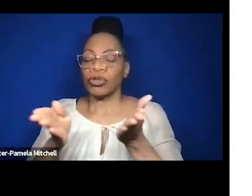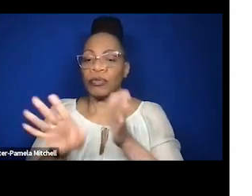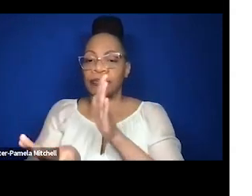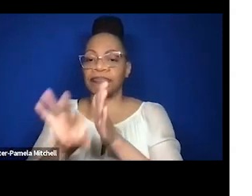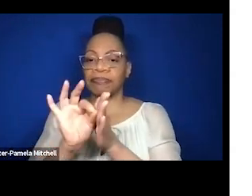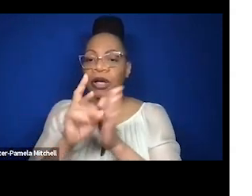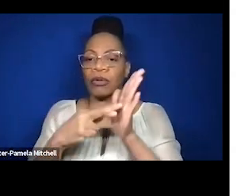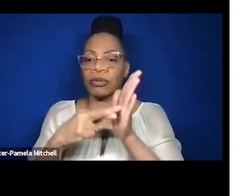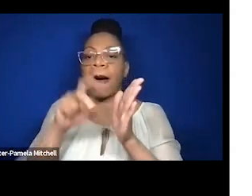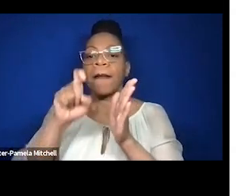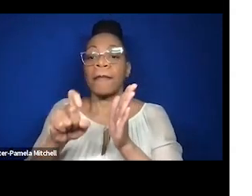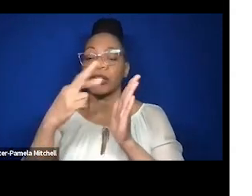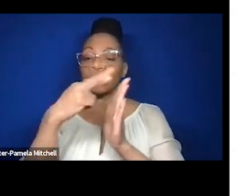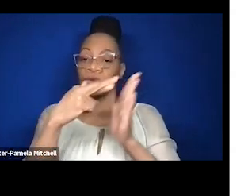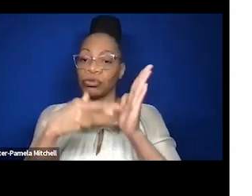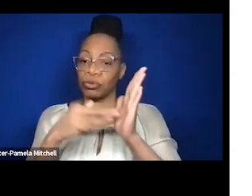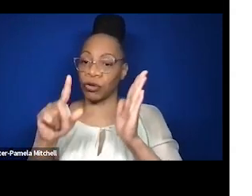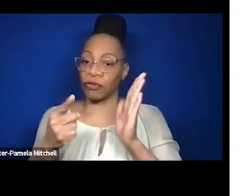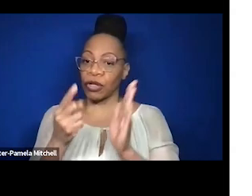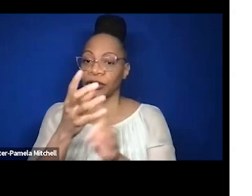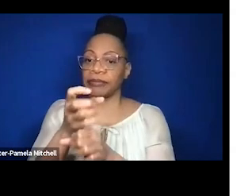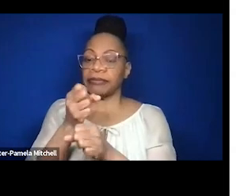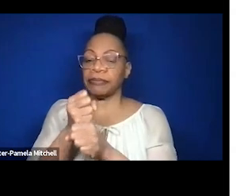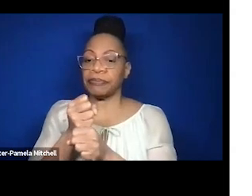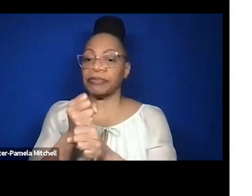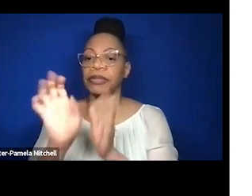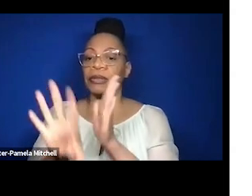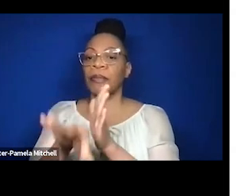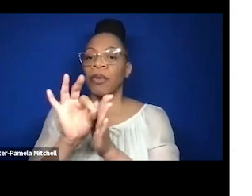debe registrarse primero y recibir un número de identificación de representante designado.